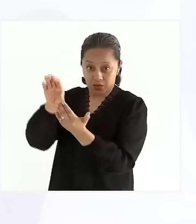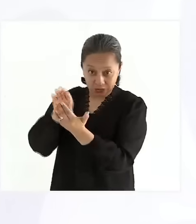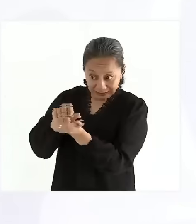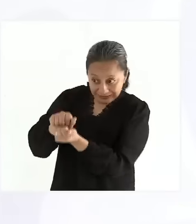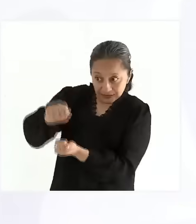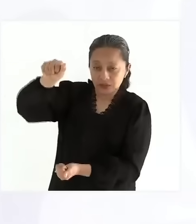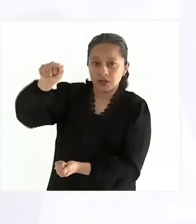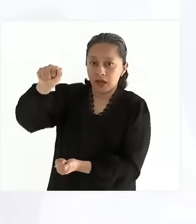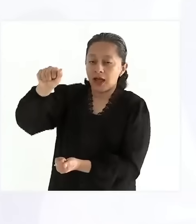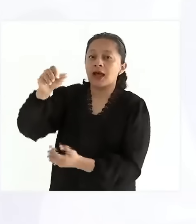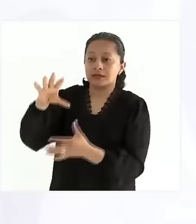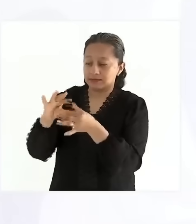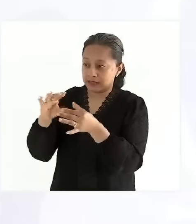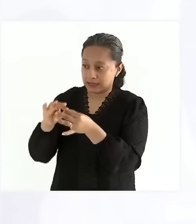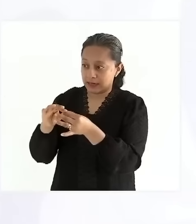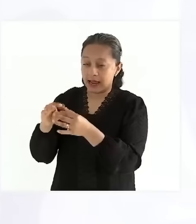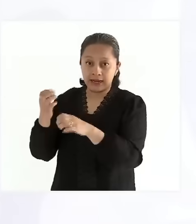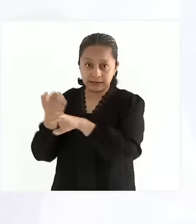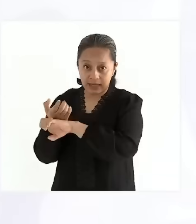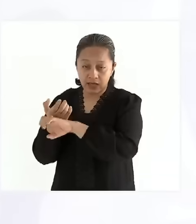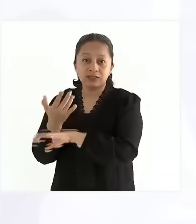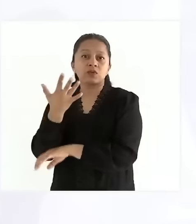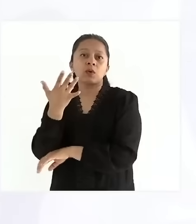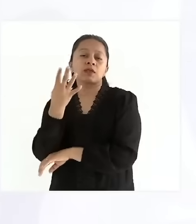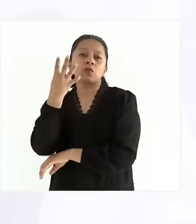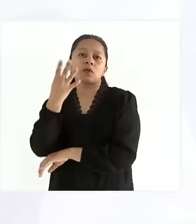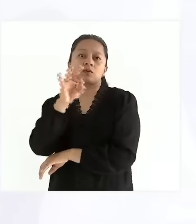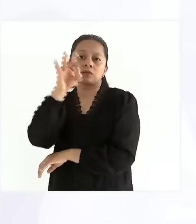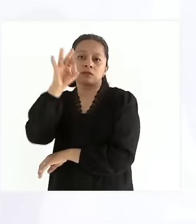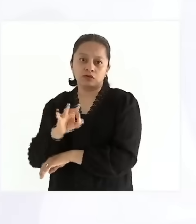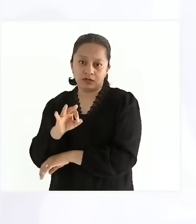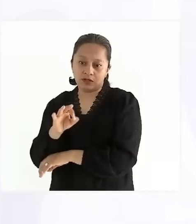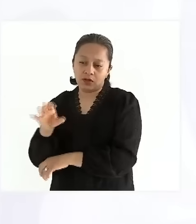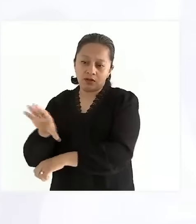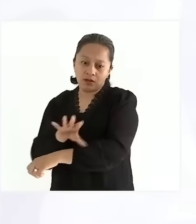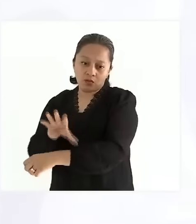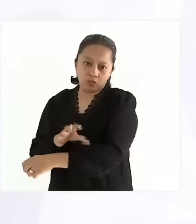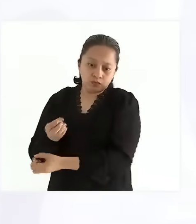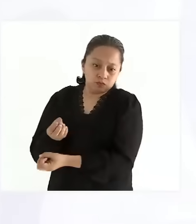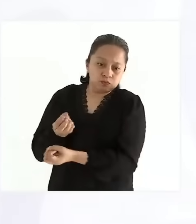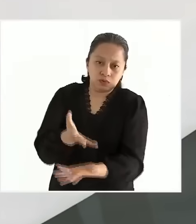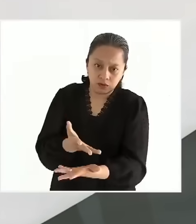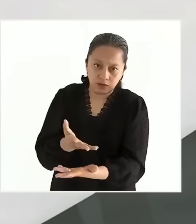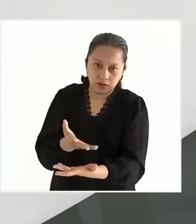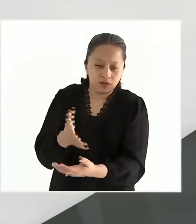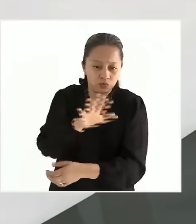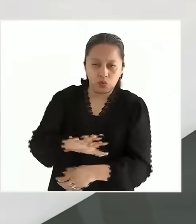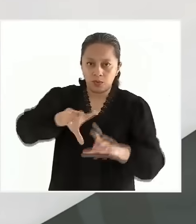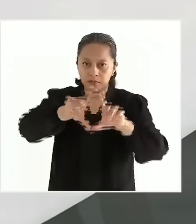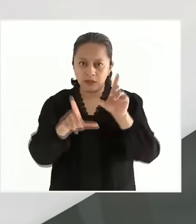debe aportar al menos el 54% de la generación eléctrica de nuestro país a través de la Comisión